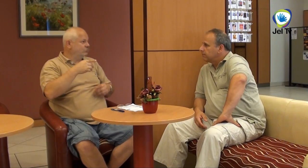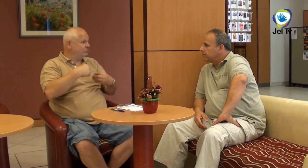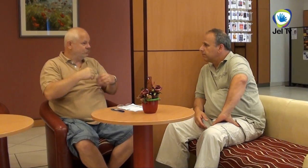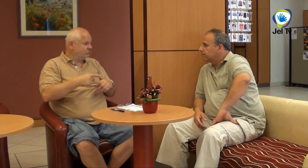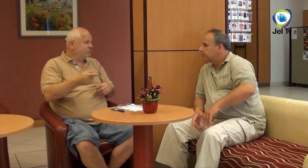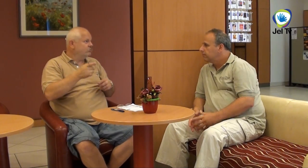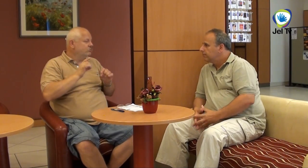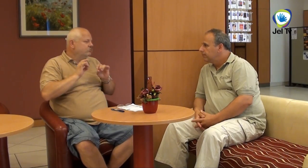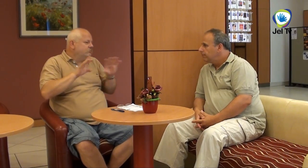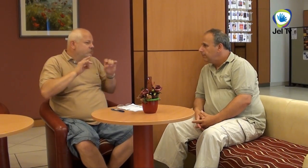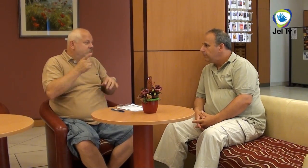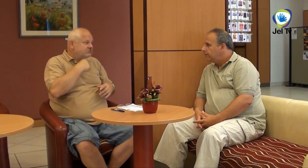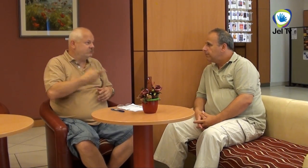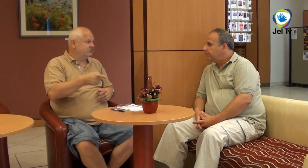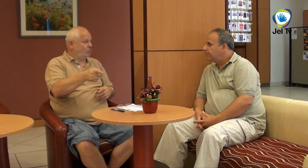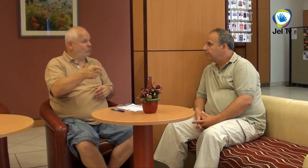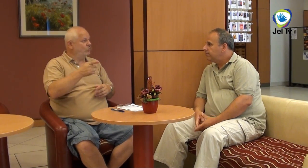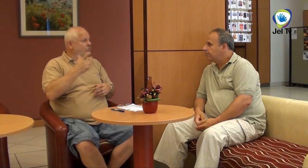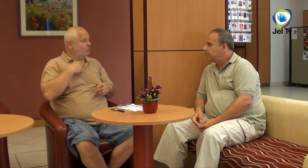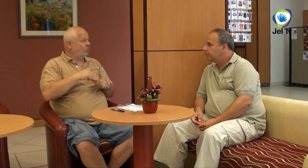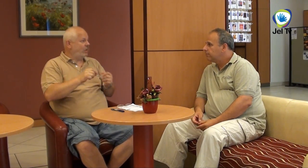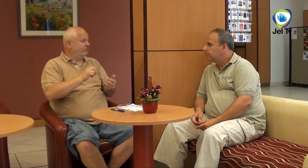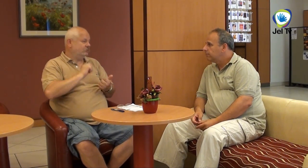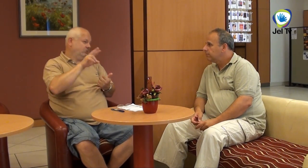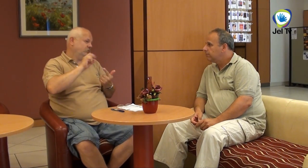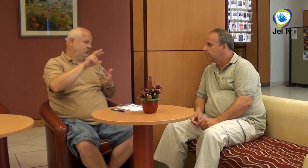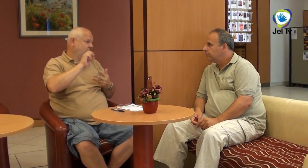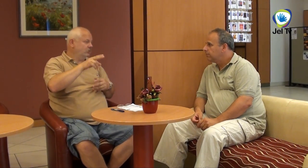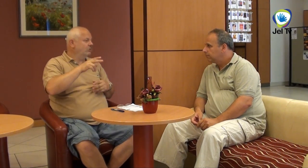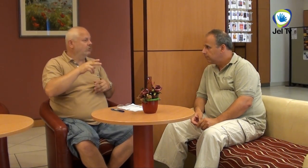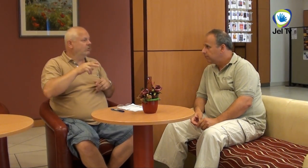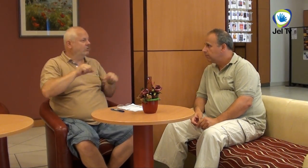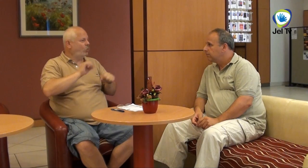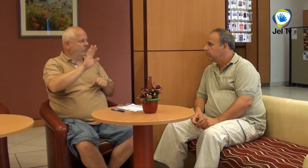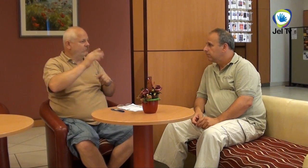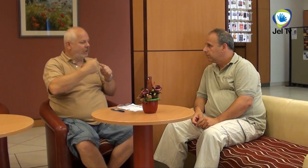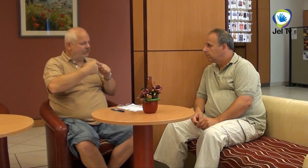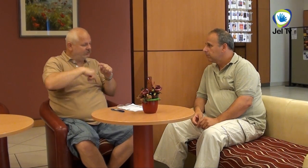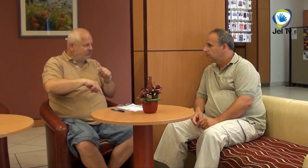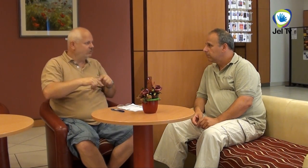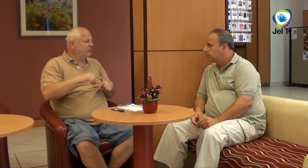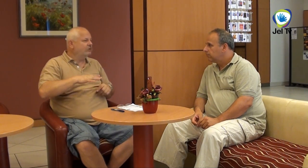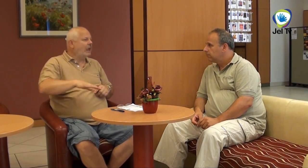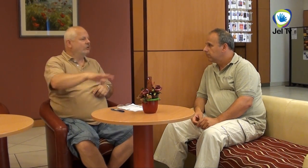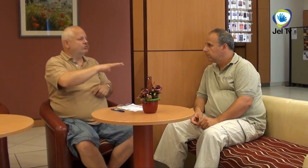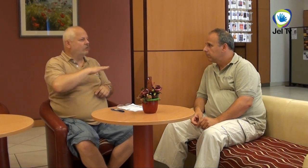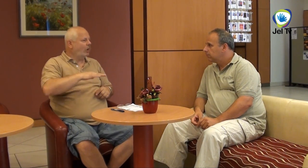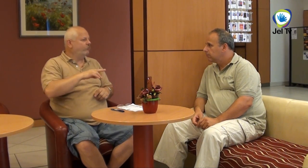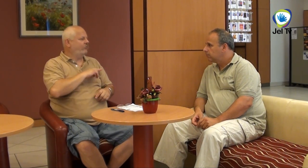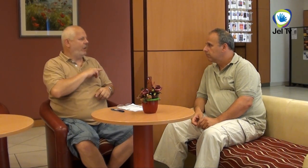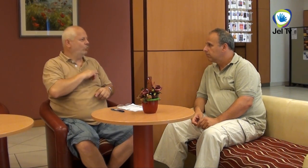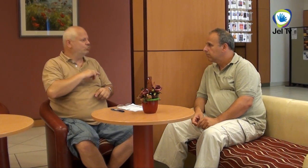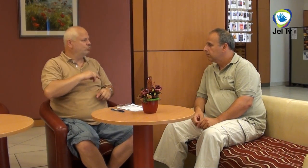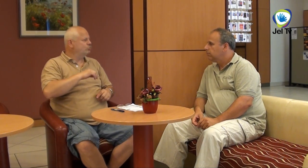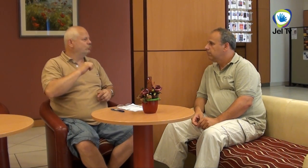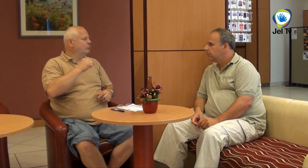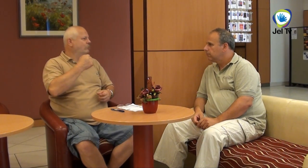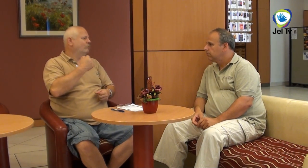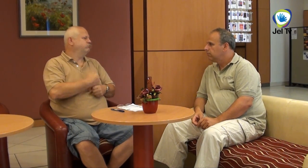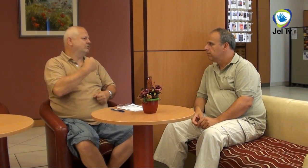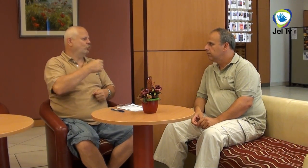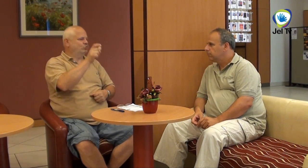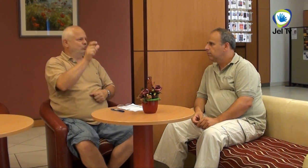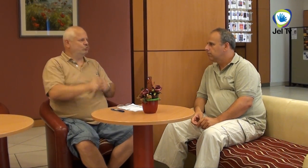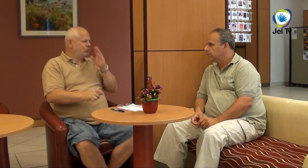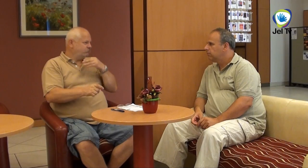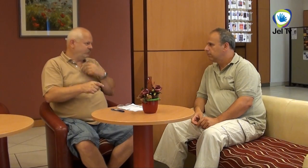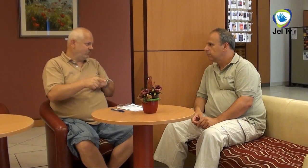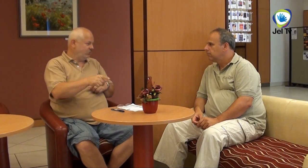Értelmi fogyatékosok képviselője dühös, mert többször küldtek levelet a Társadalmi Felelős Bizottságnak.